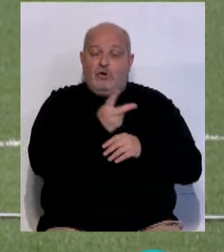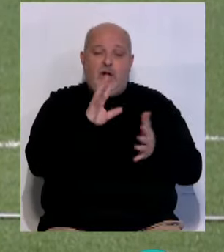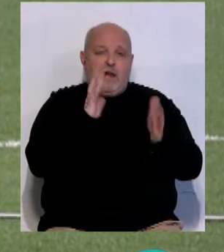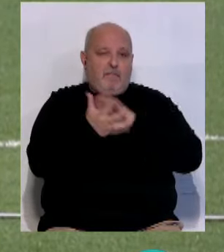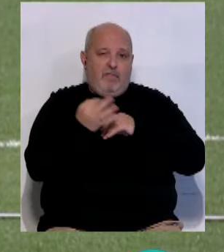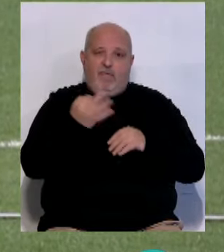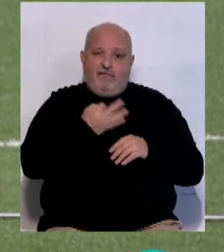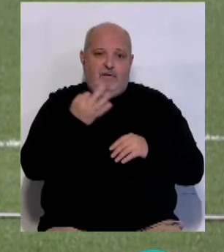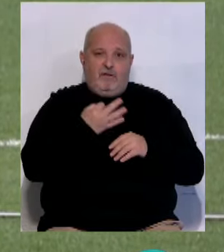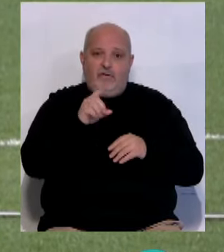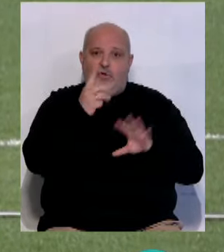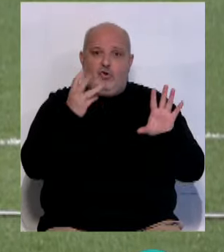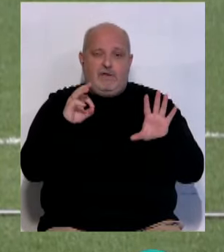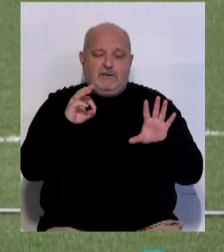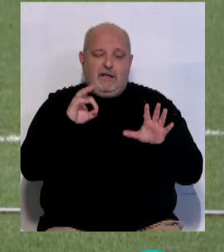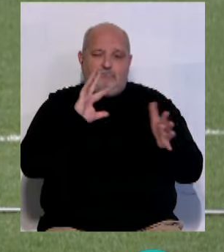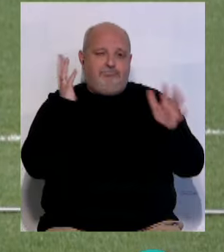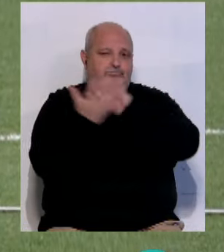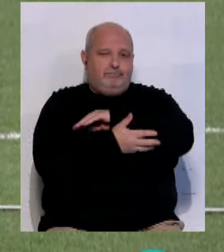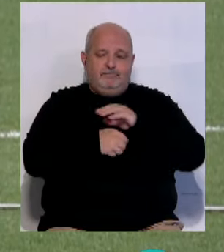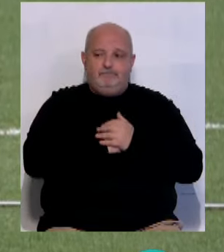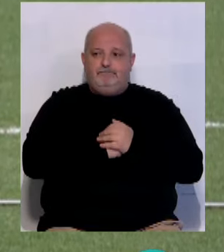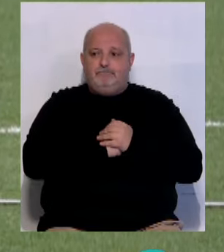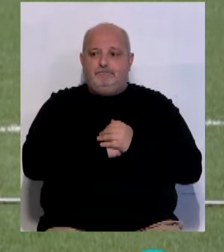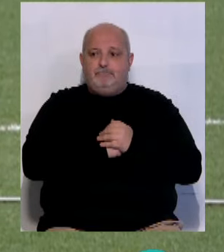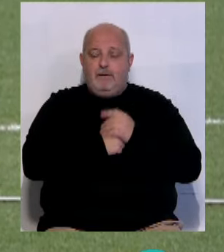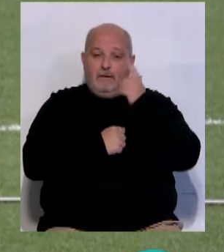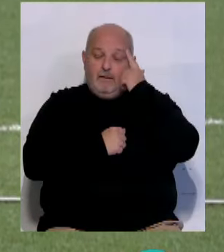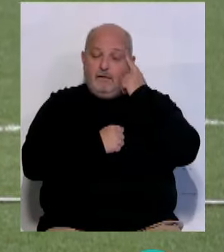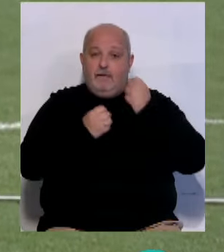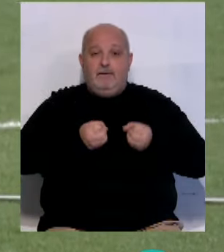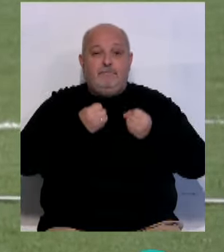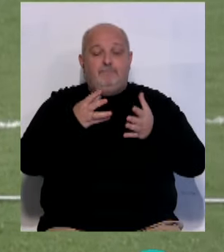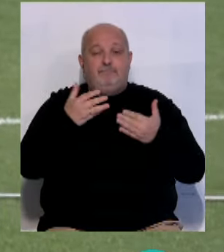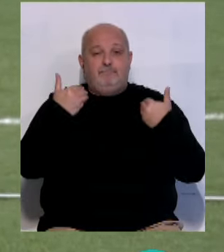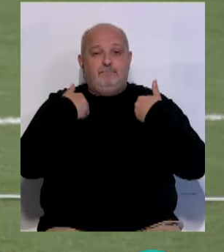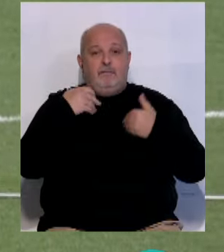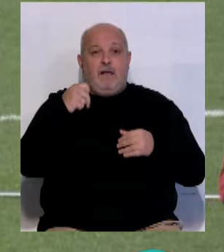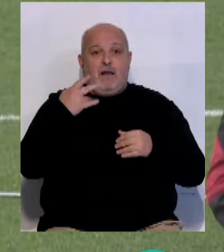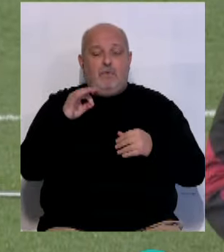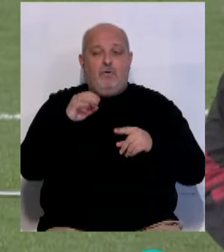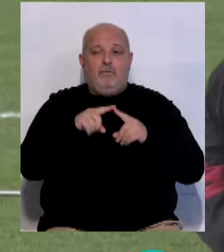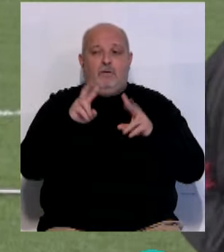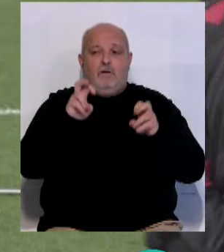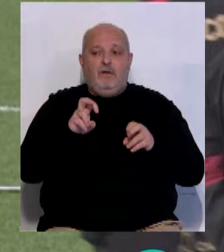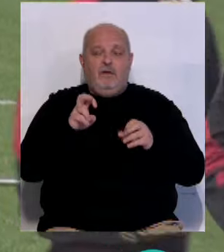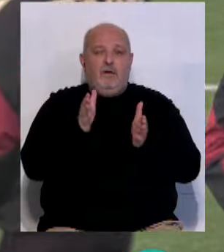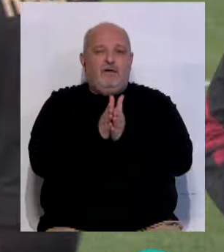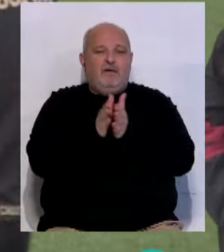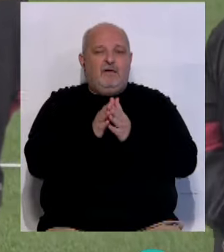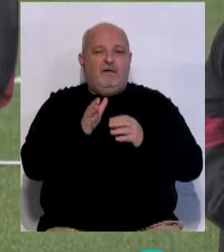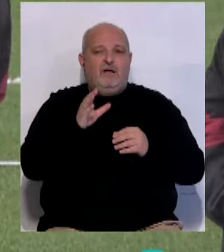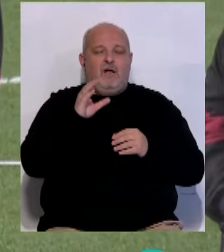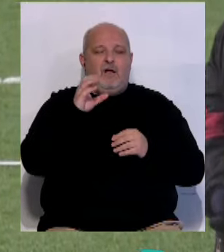prácticamente 180 gr Pues será las declaraciones de Carlos acapo A los compañeros de offsiders les